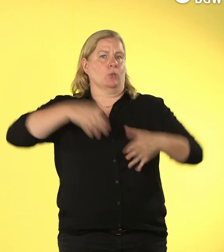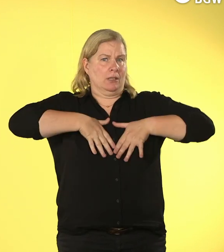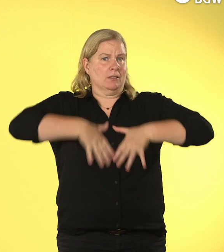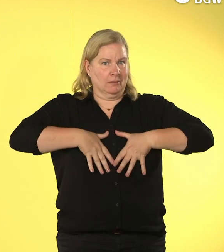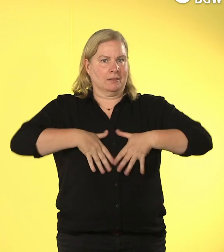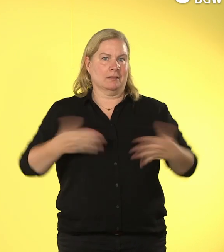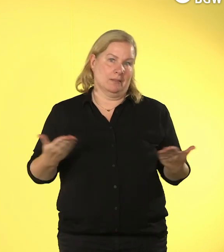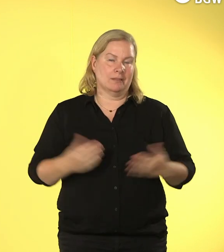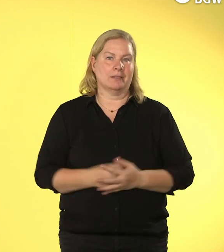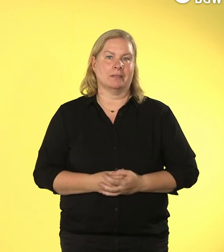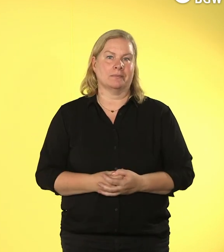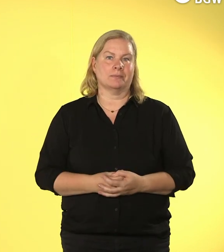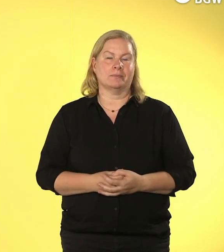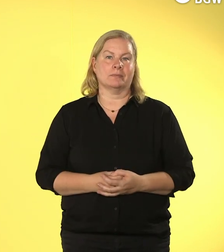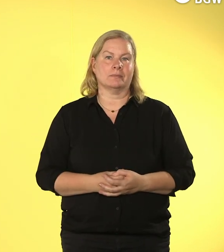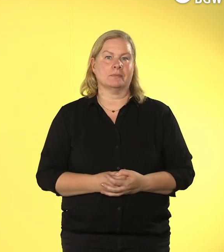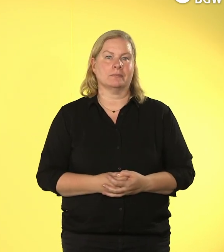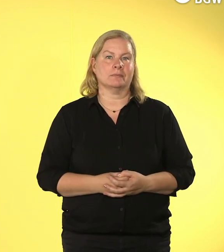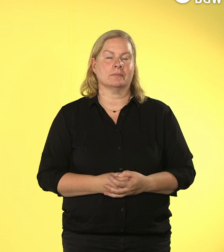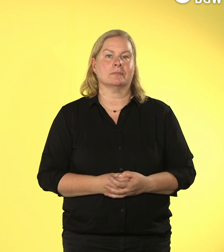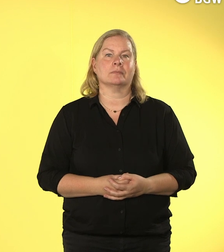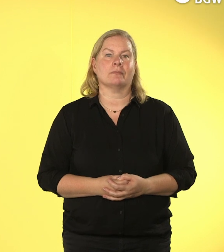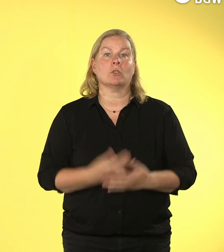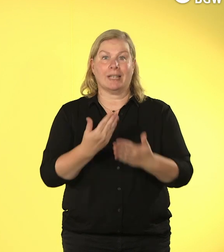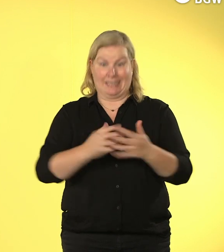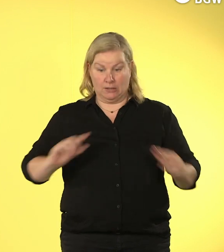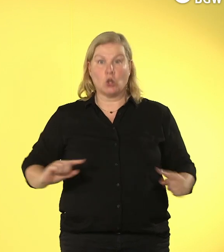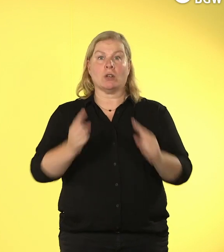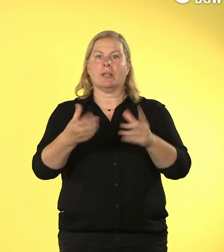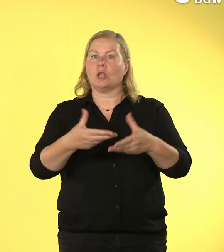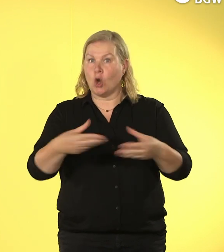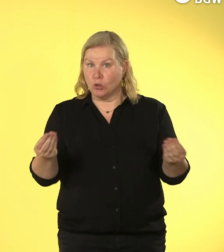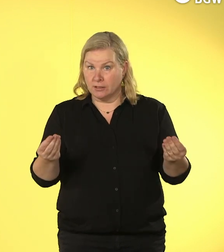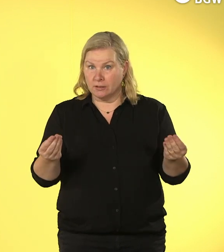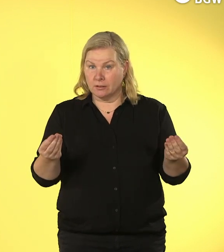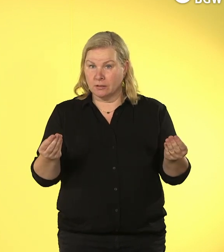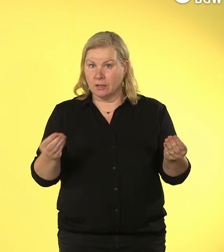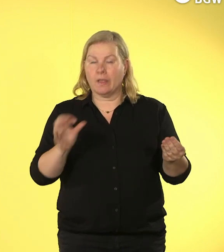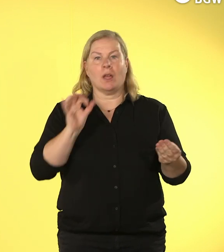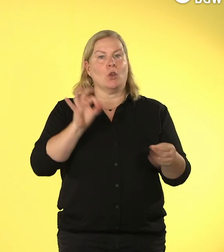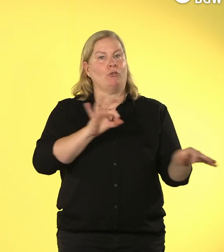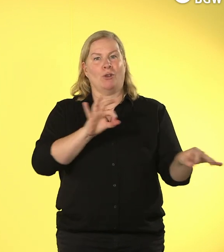Diese Konflikte hier zu lösen, ist für Führungskräfte nicht einfach.